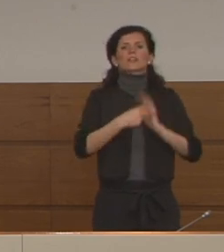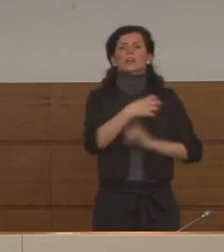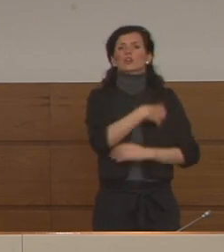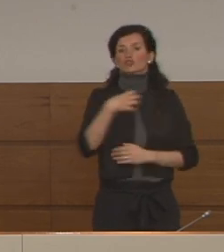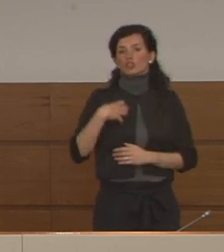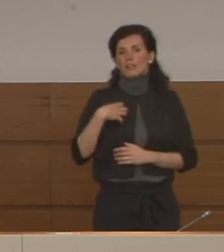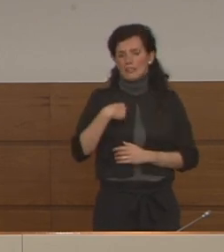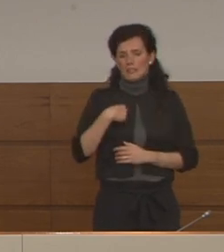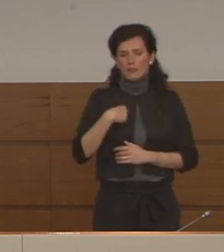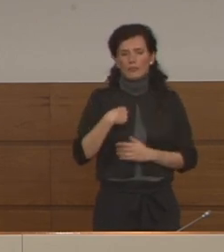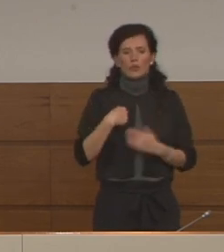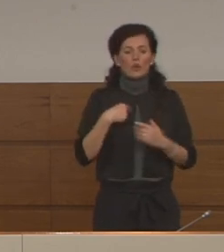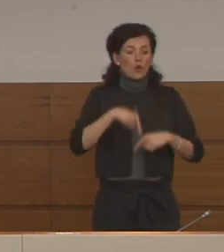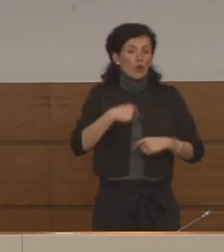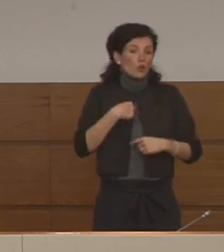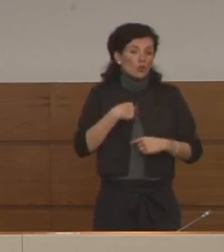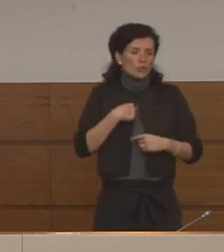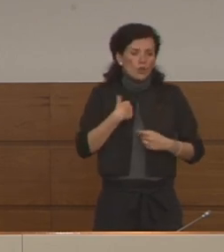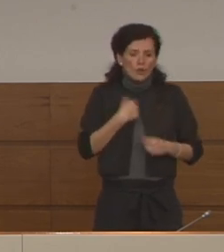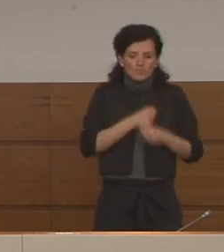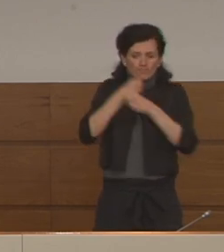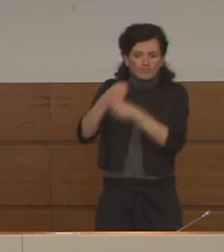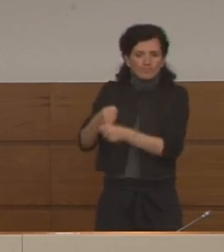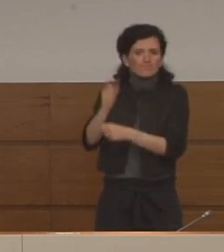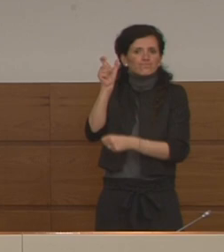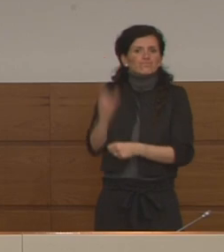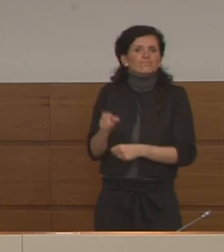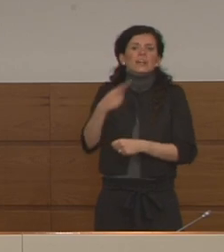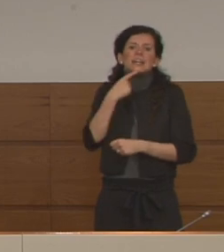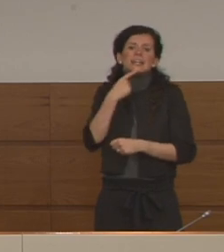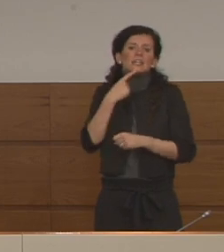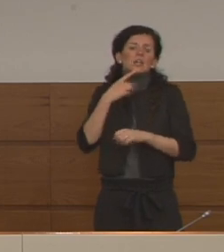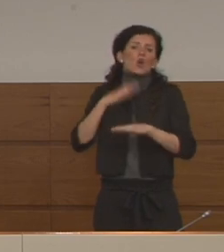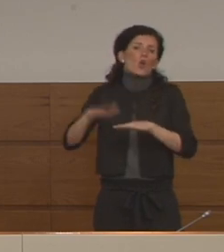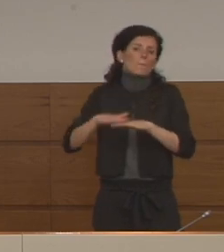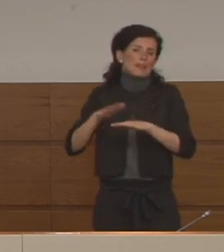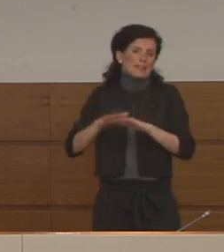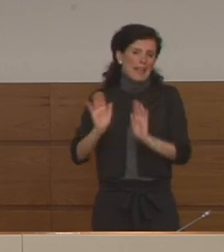questo ambito è più competente di me. Posso semplicemente dirle che il lavoro